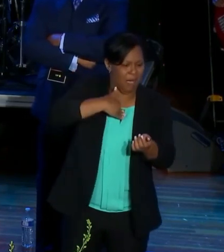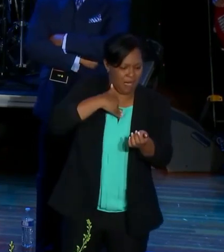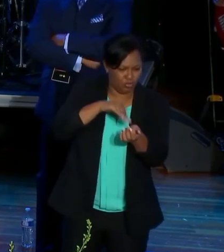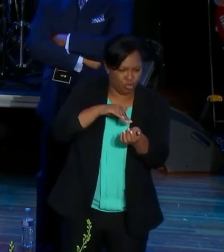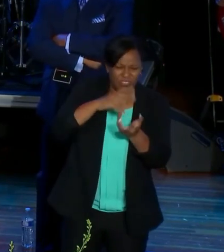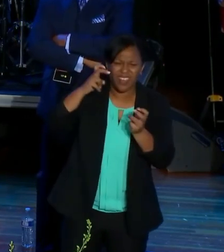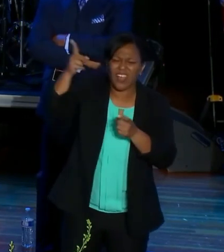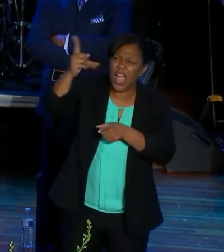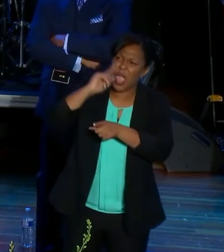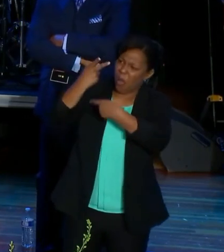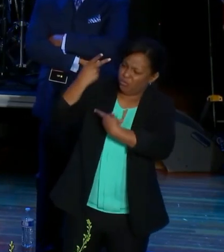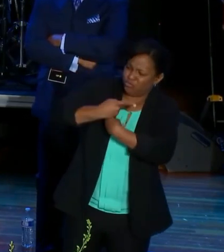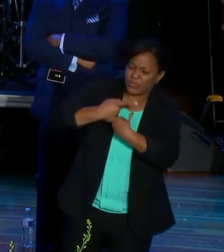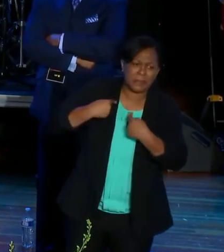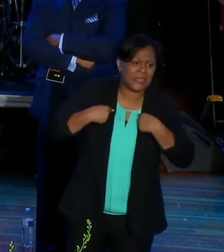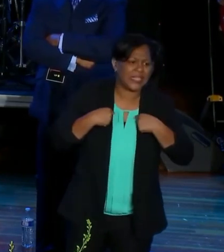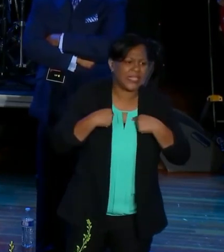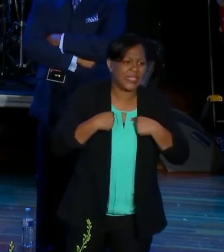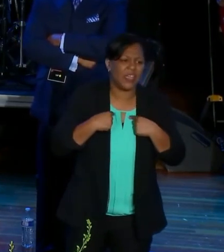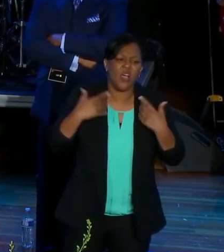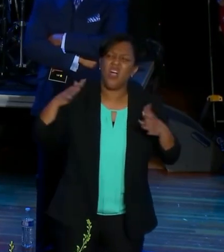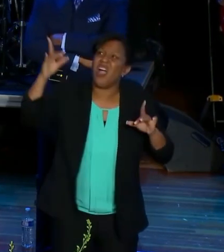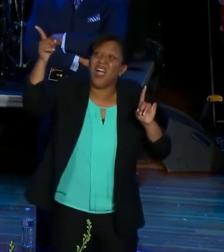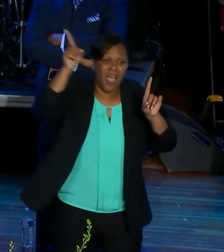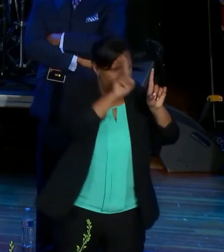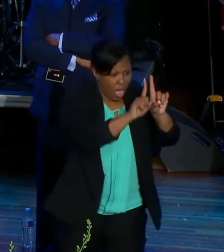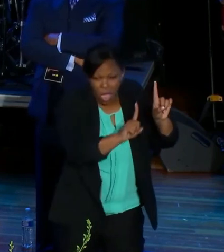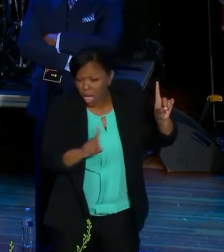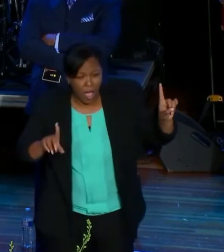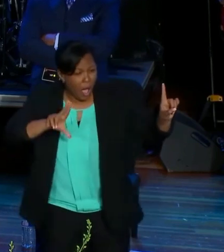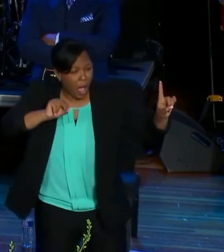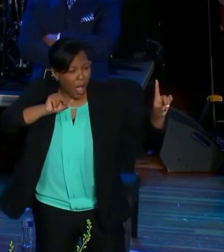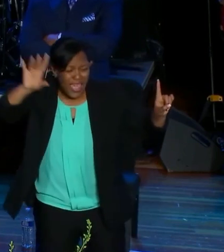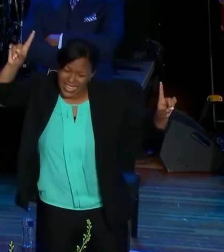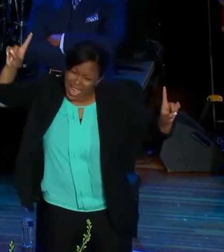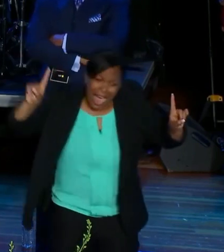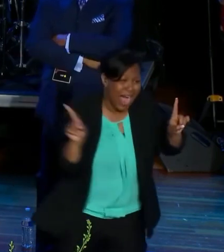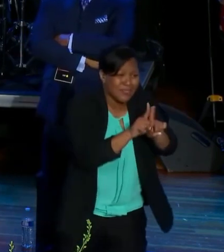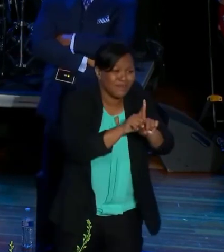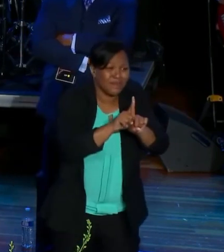Tro är det när vännerna går iväg , när de kära vänder ryggen åt en, och du säger: